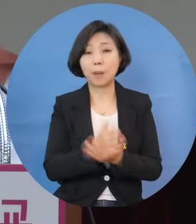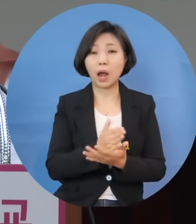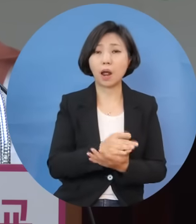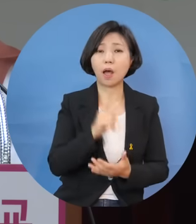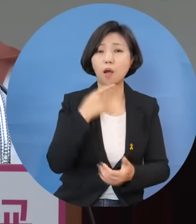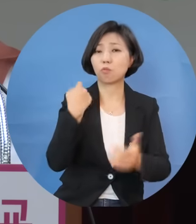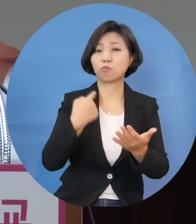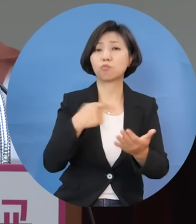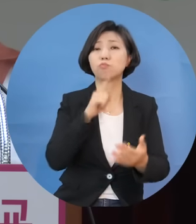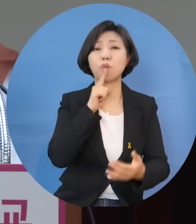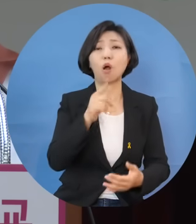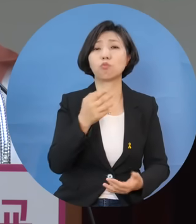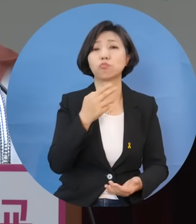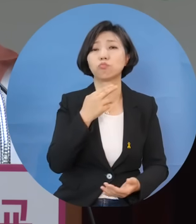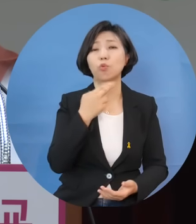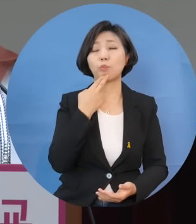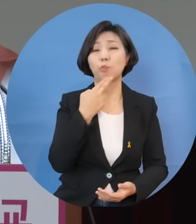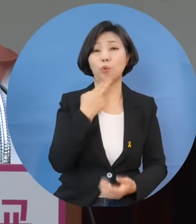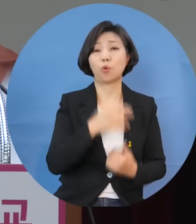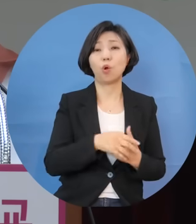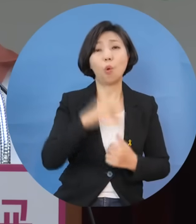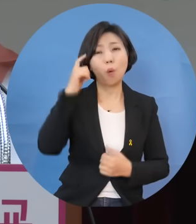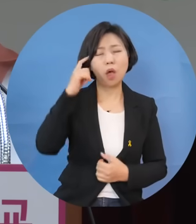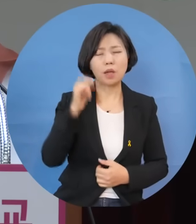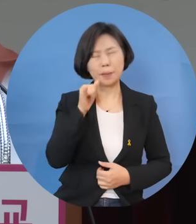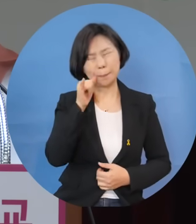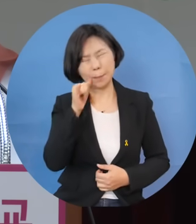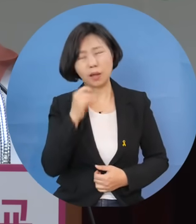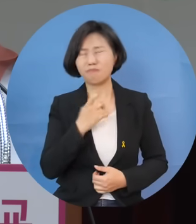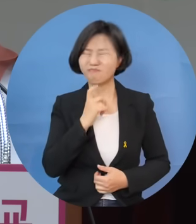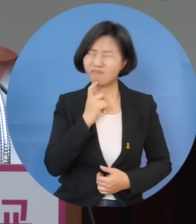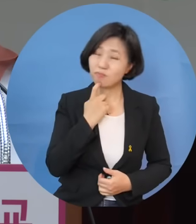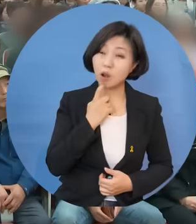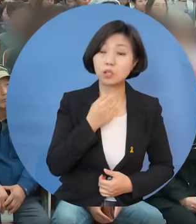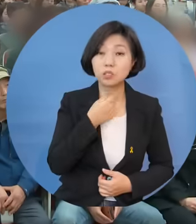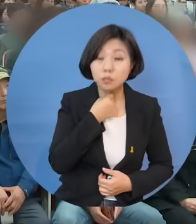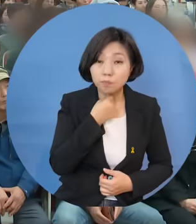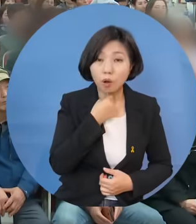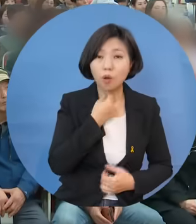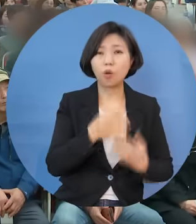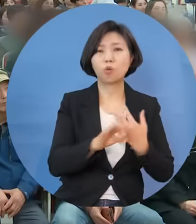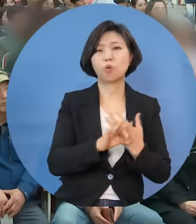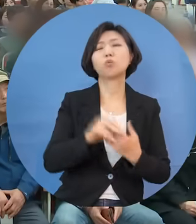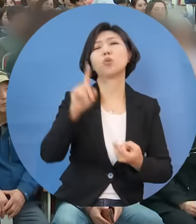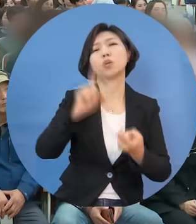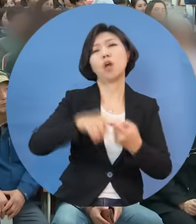저는 "집착하고 싶으면 해라" 대신 뭐를 받아라? 과보를 받아라.